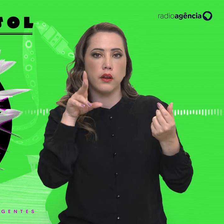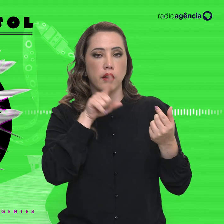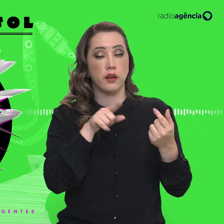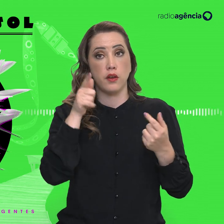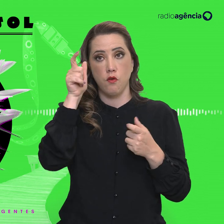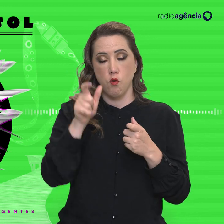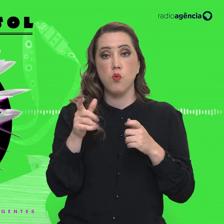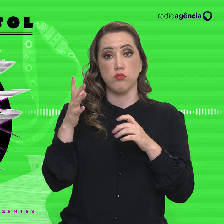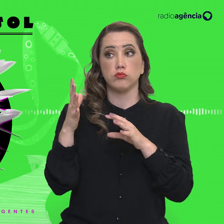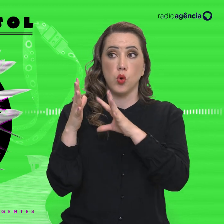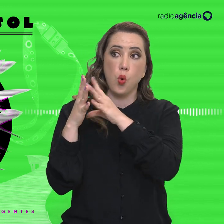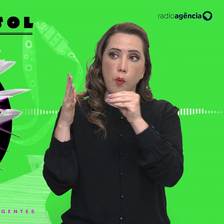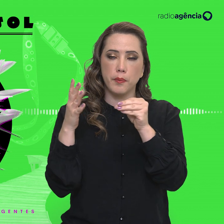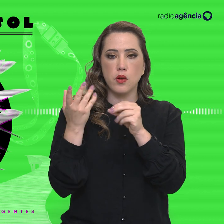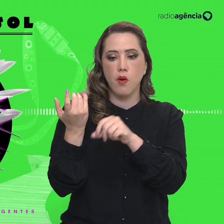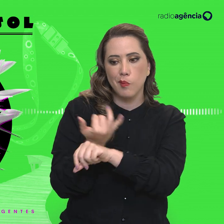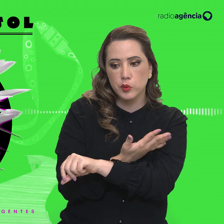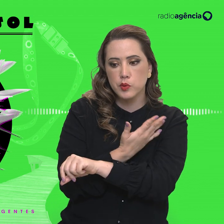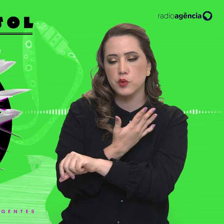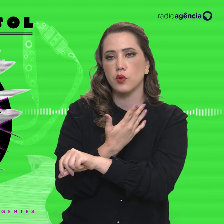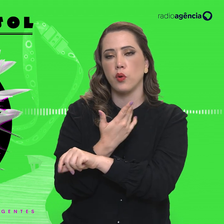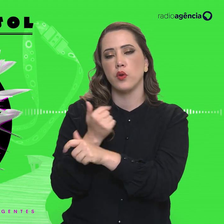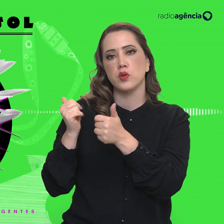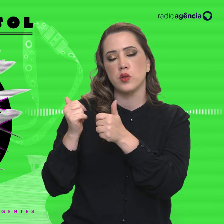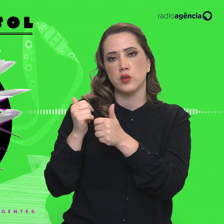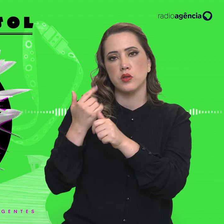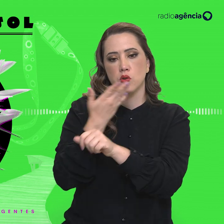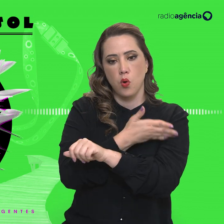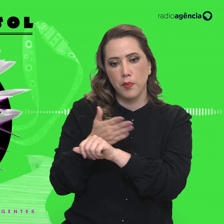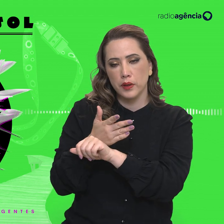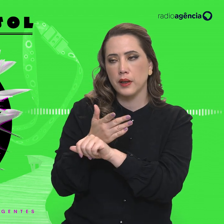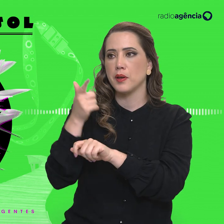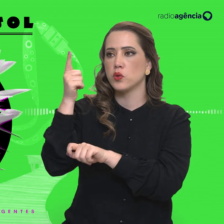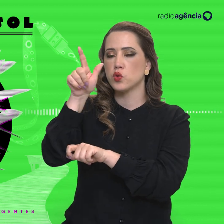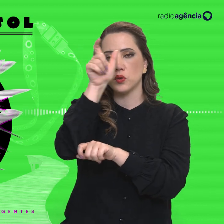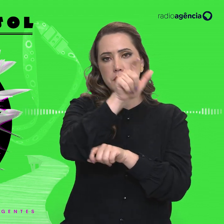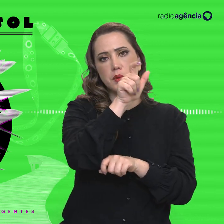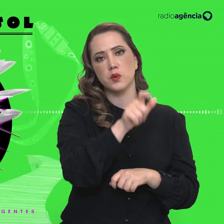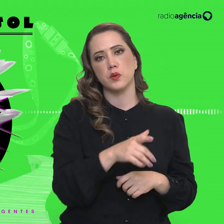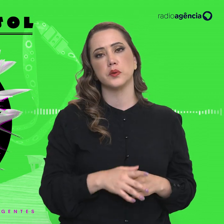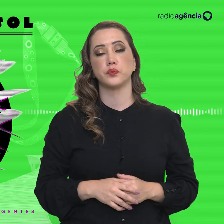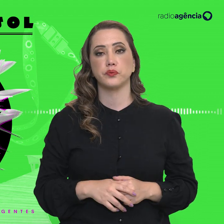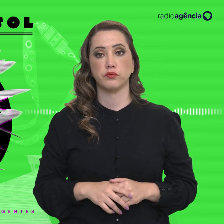[Patrícia] O fórum mostrou que outros autistas passaram a se reconhecer no sonho de também serem dubladores.